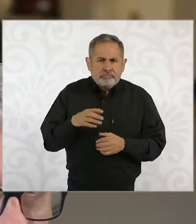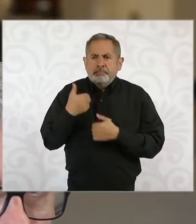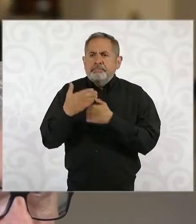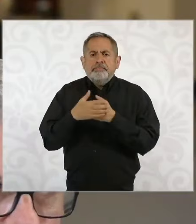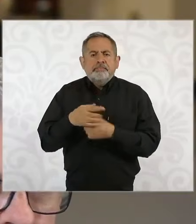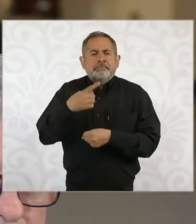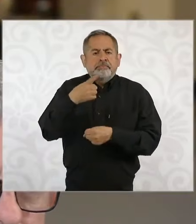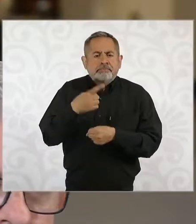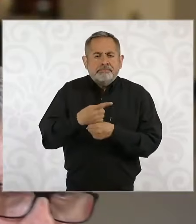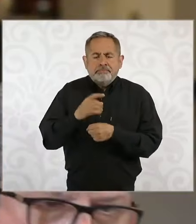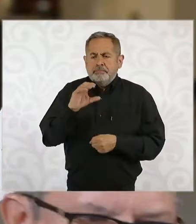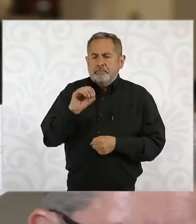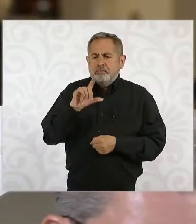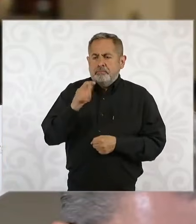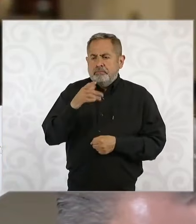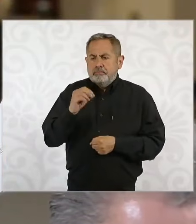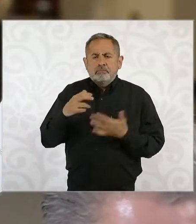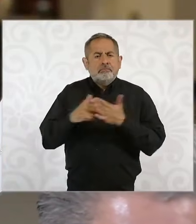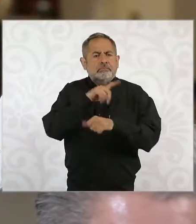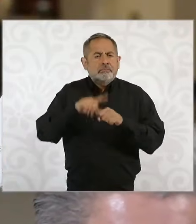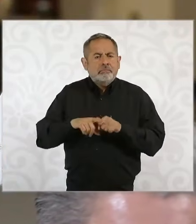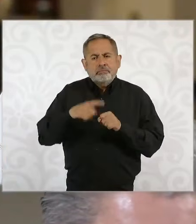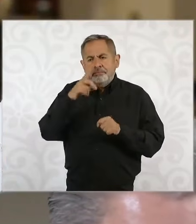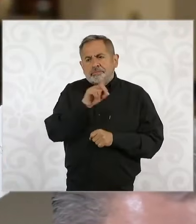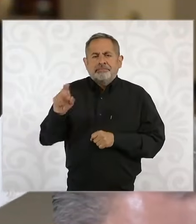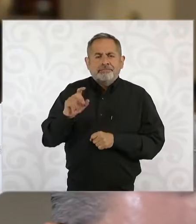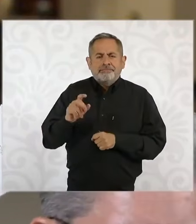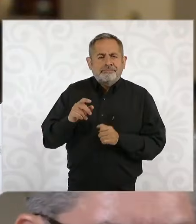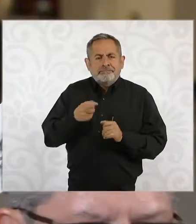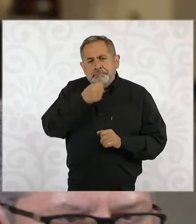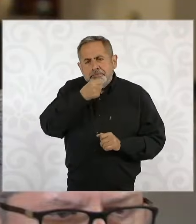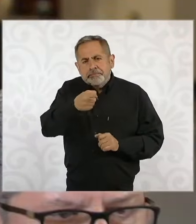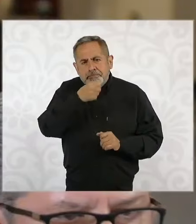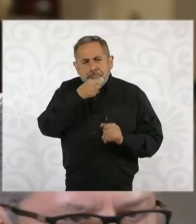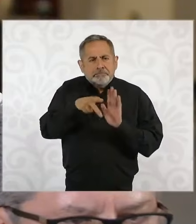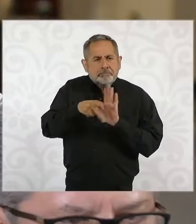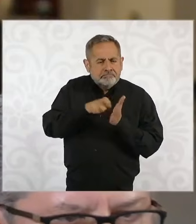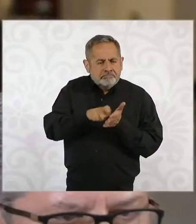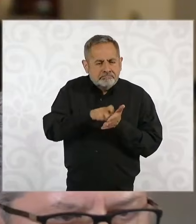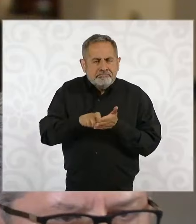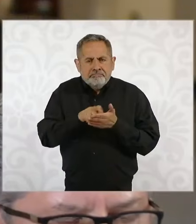nacional de periodistas para que entre pares se norme la conducción ética y moral del nuevo